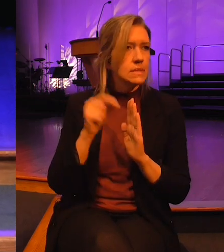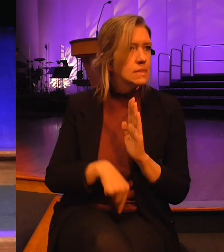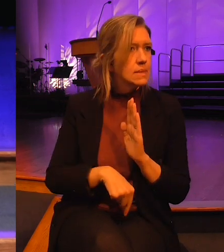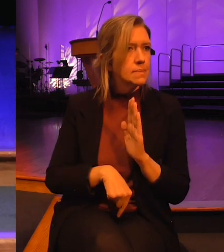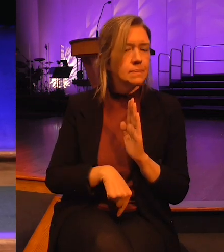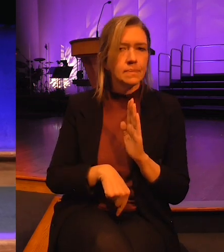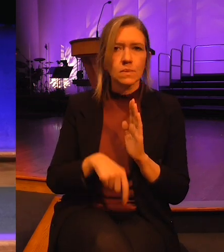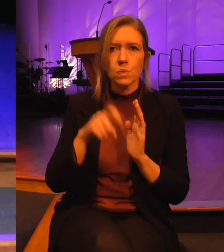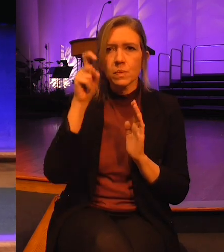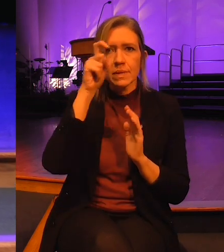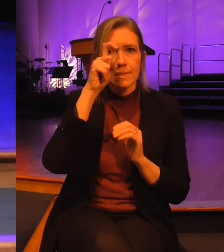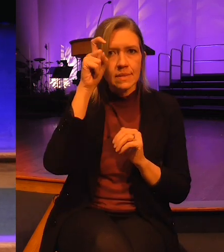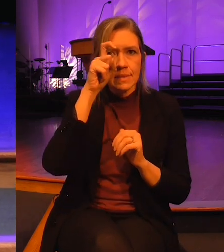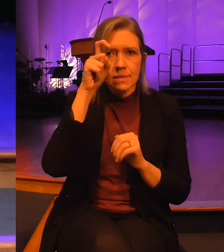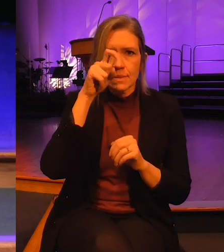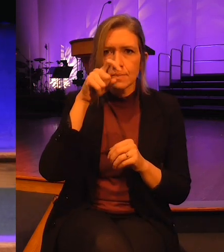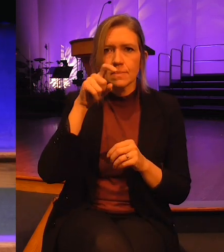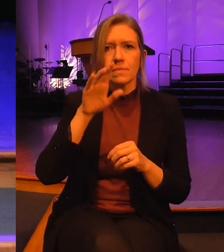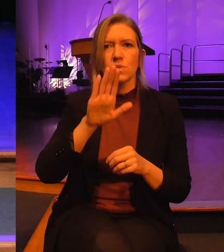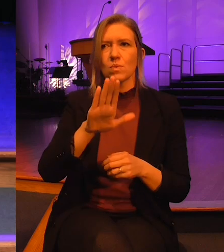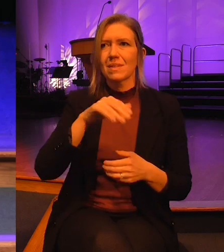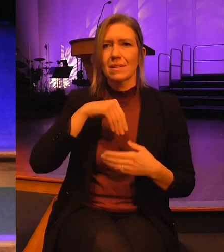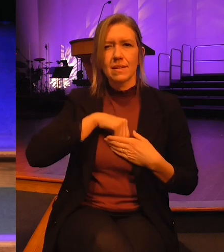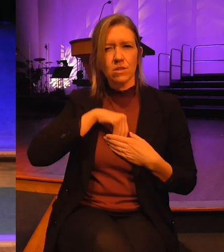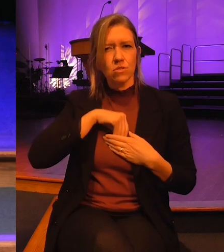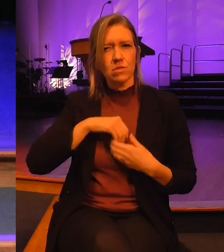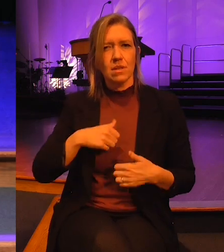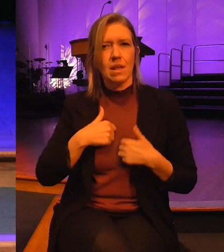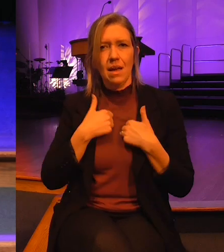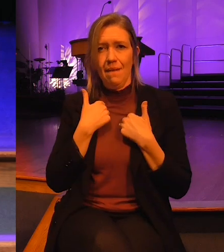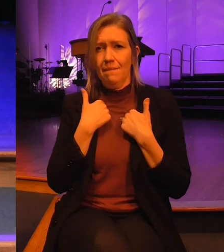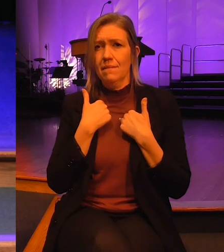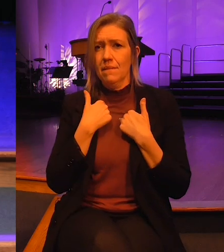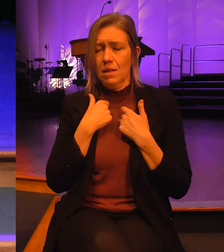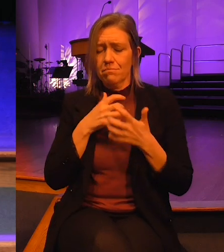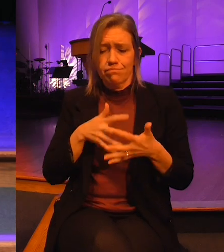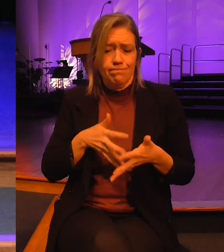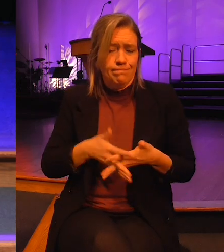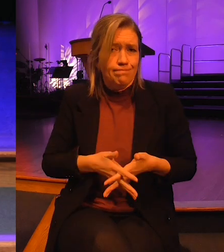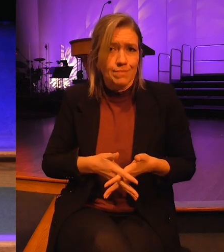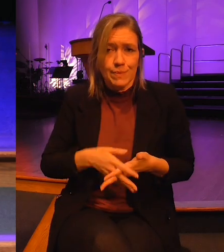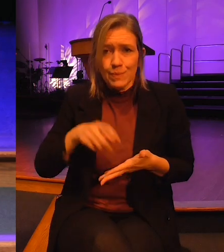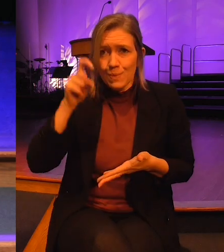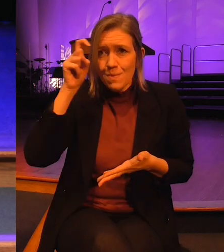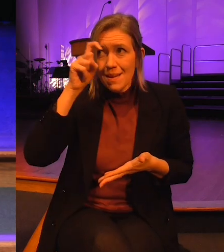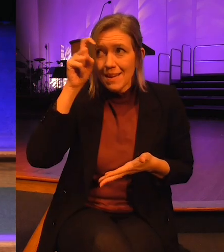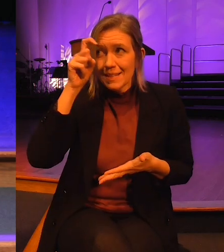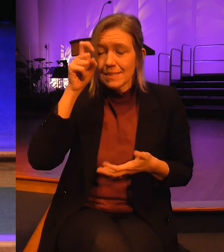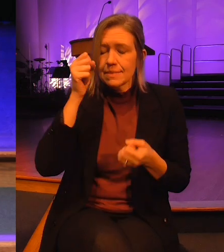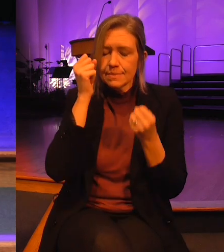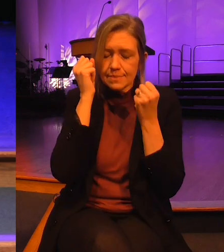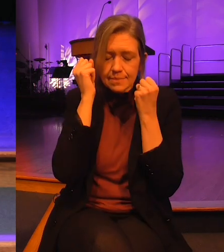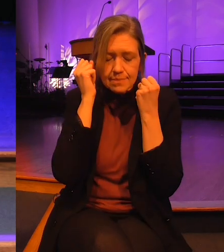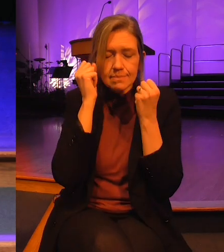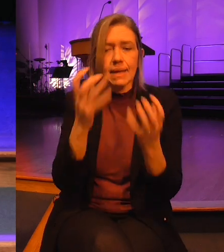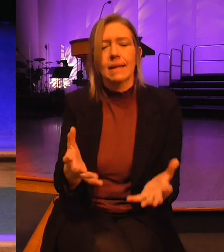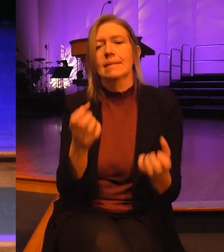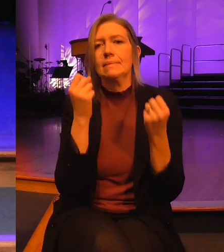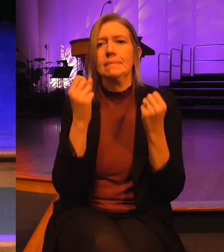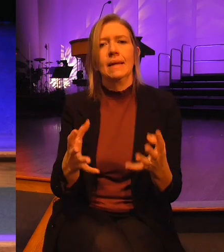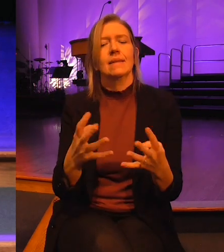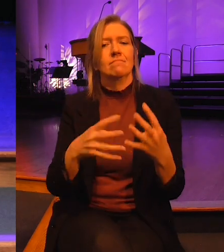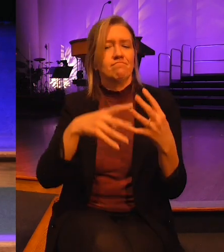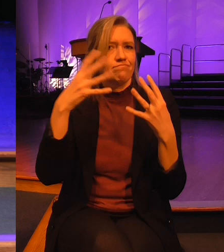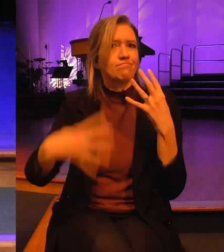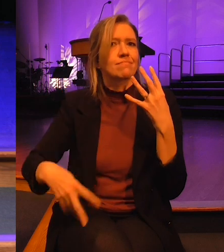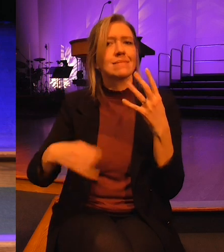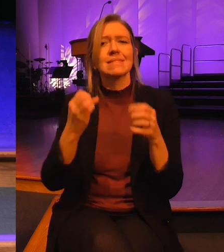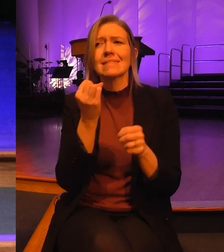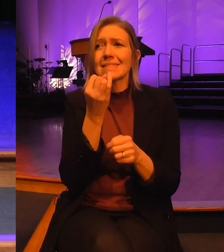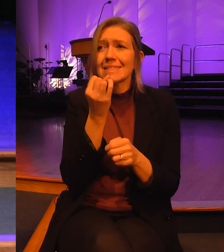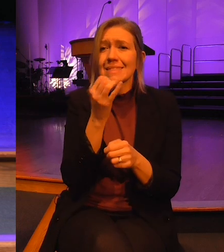en esta vida interior que hay tantas Semillas de Amor de creatividad de